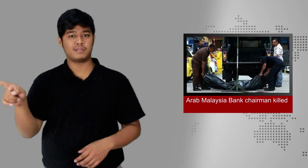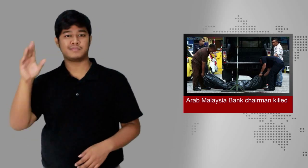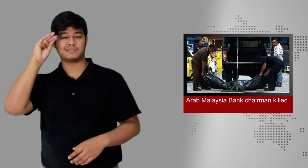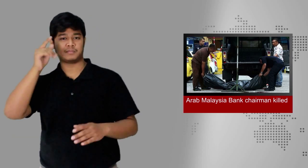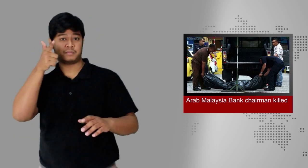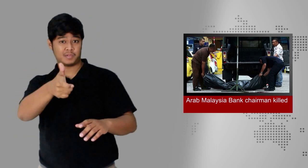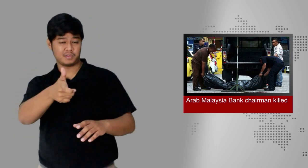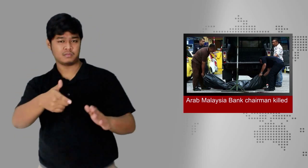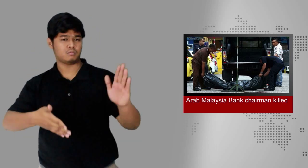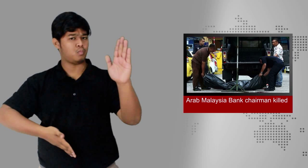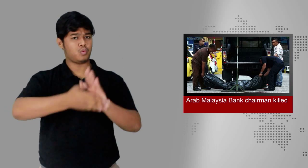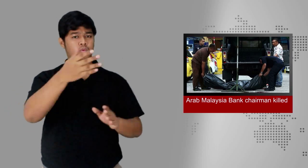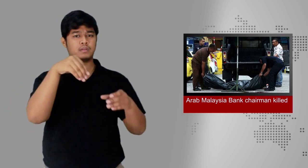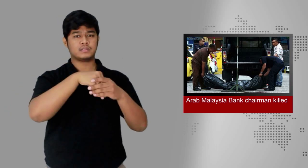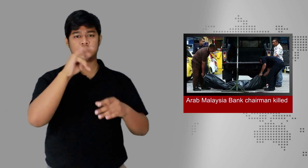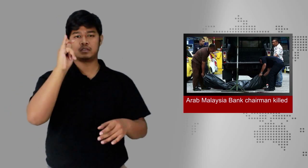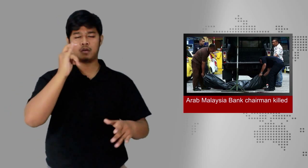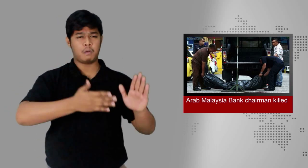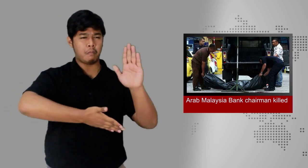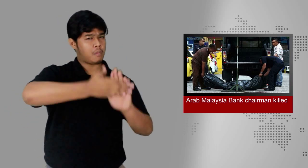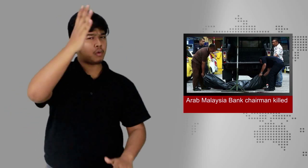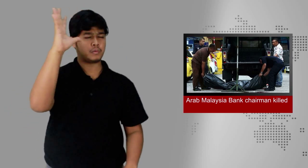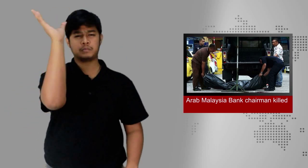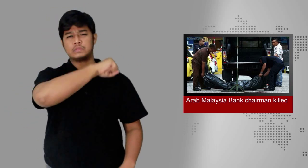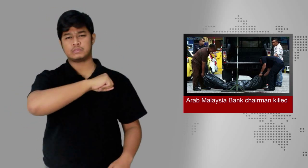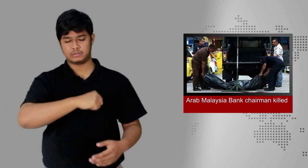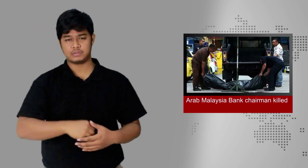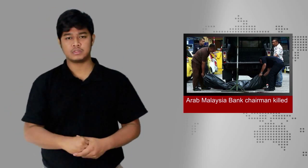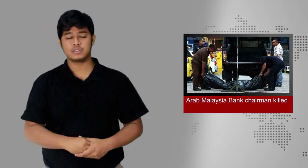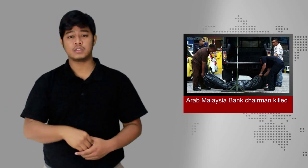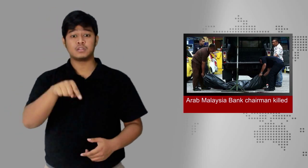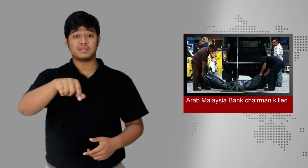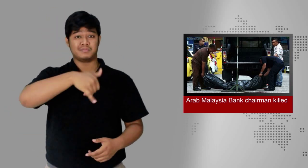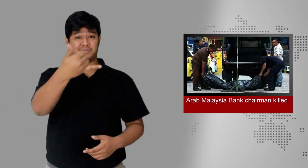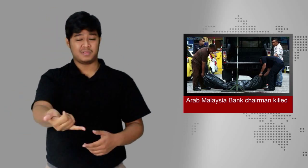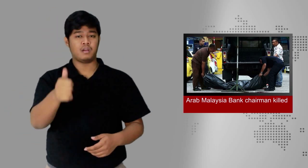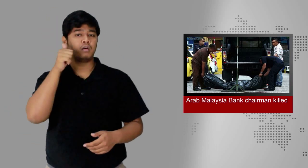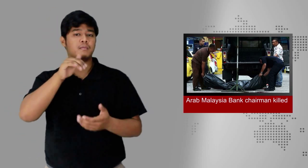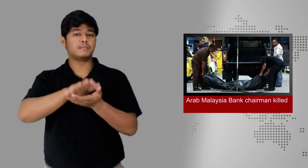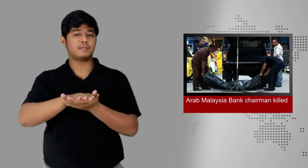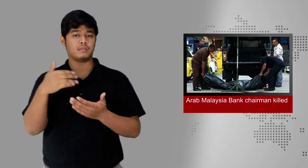Hussain terbaring di atas lantai dan lelaki tersebut berlari pecut dan masuk ke dalam sebuah teksi.. ..bergerak sehingga hilang.